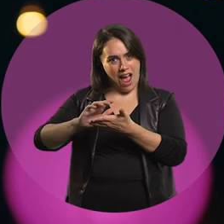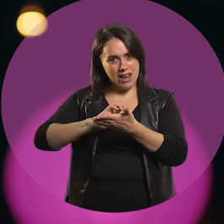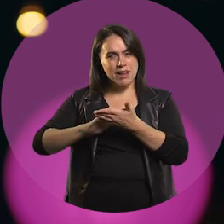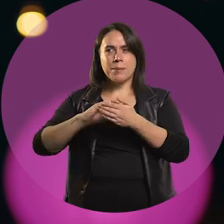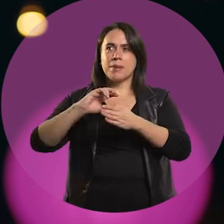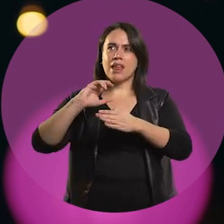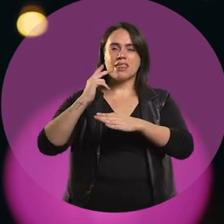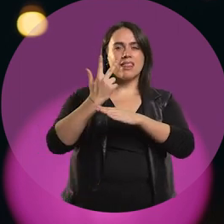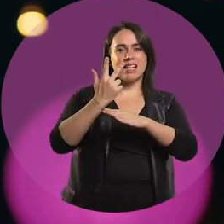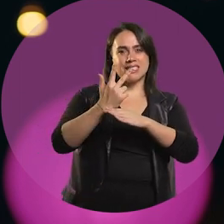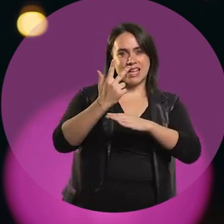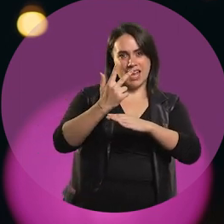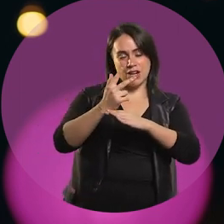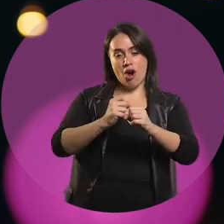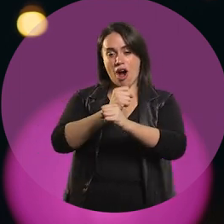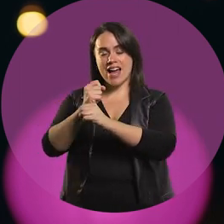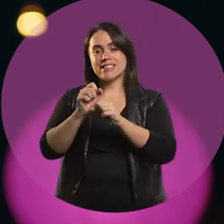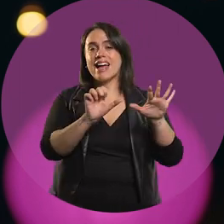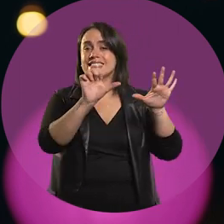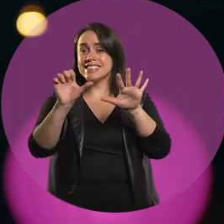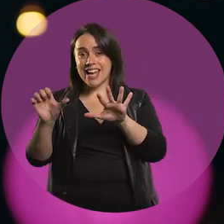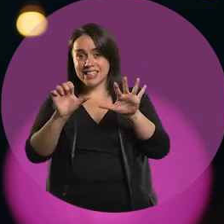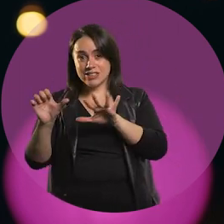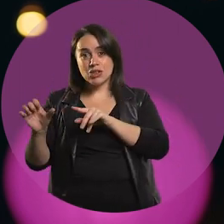A partir de tercer año, en conjunto con mi maestra itinerante